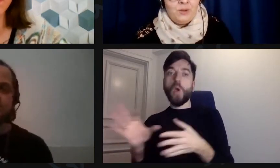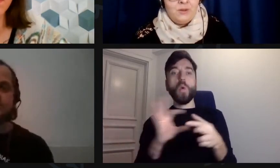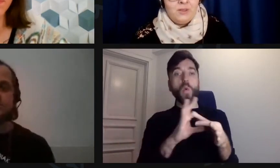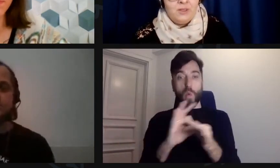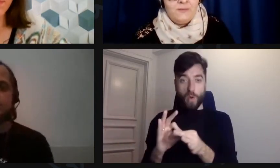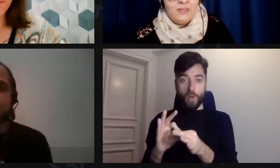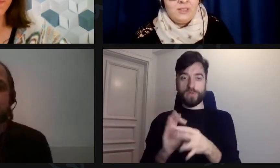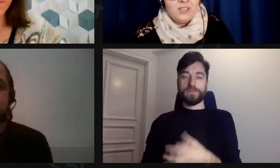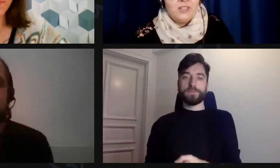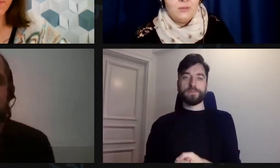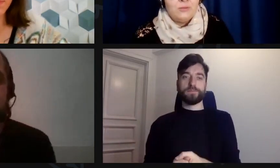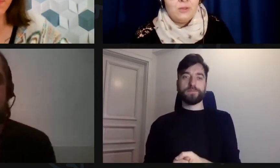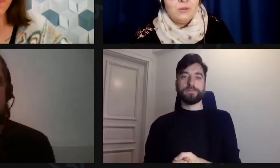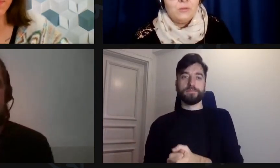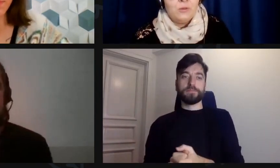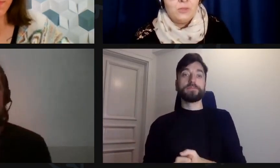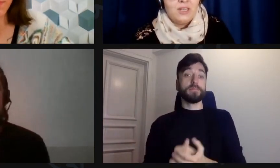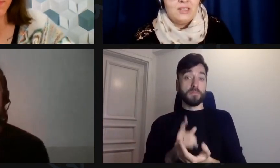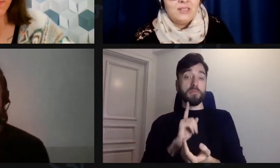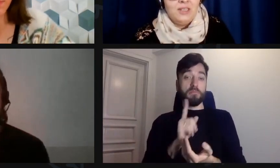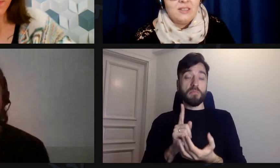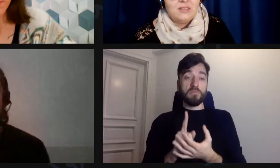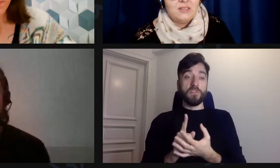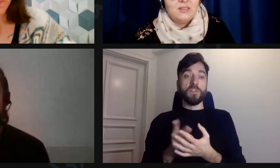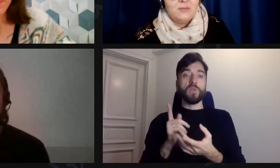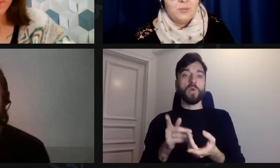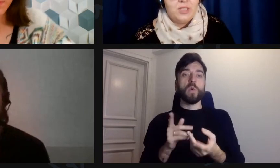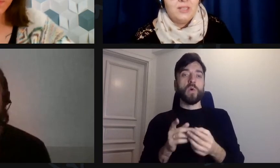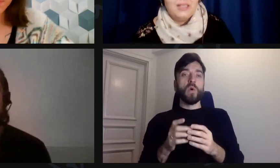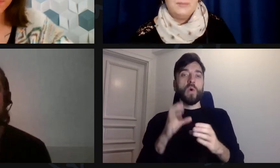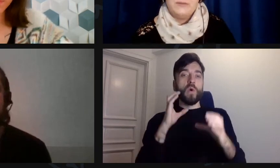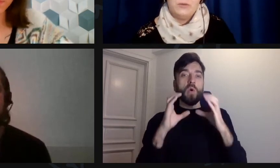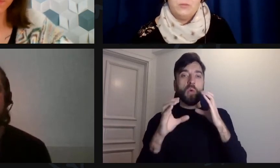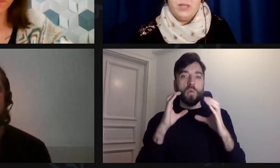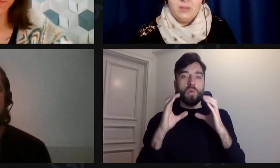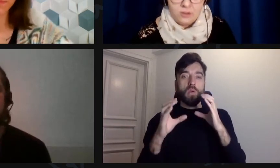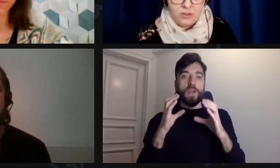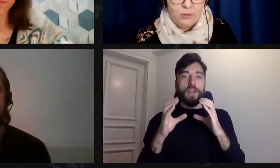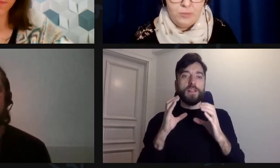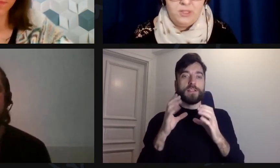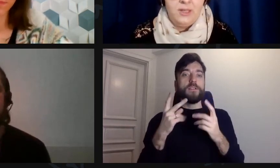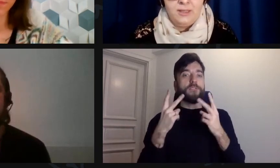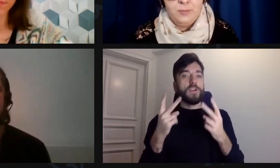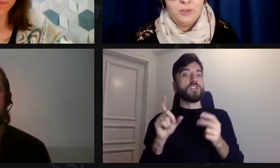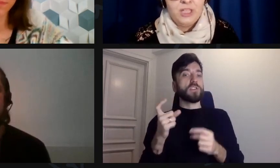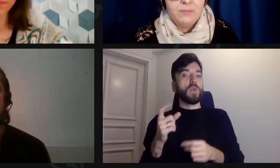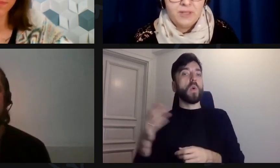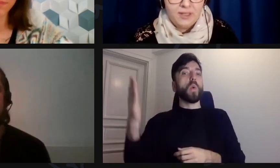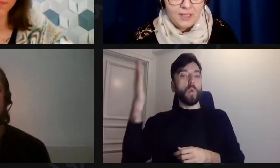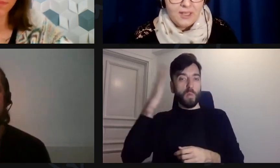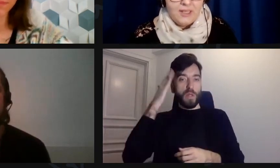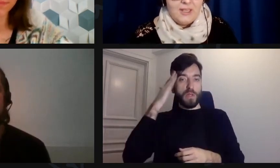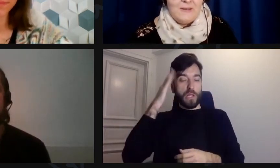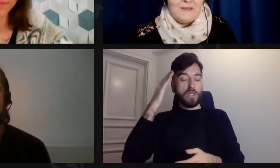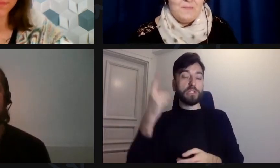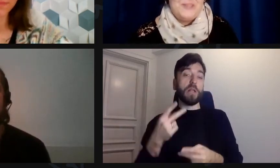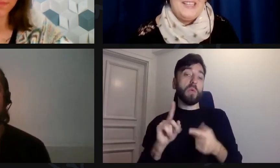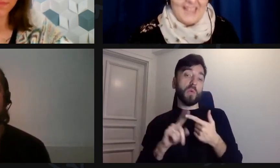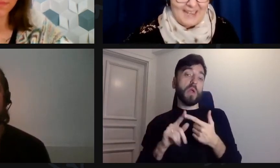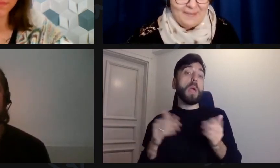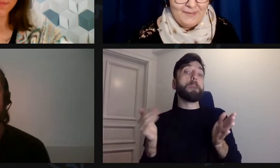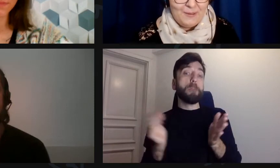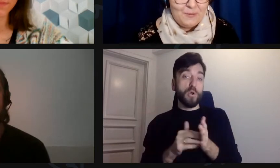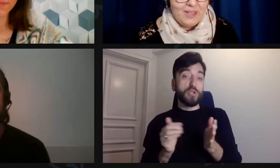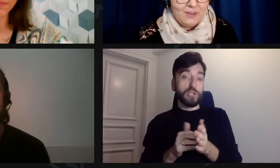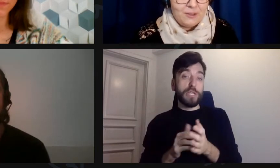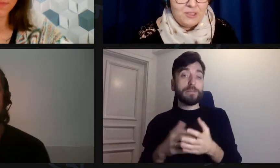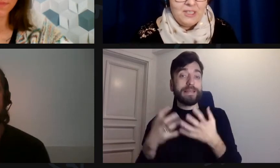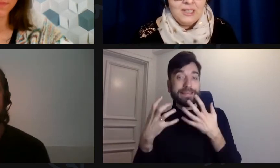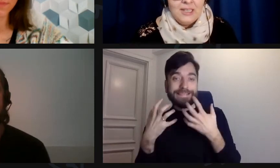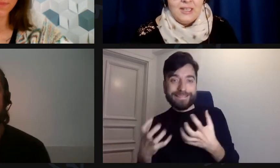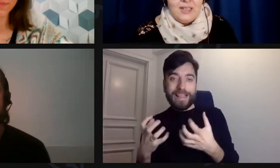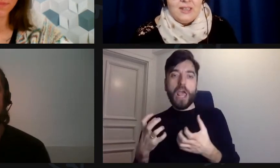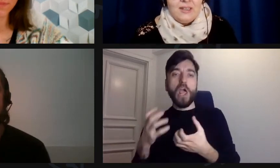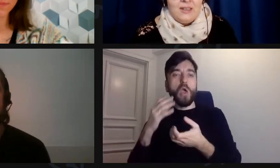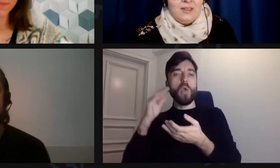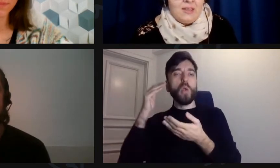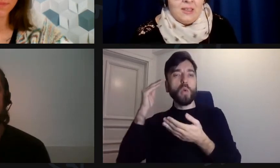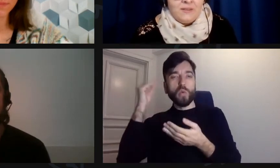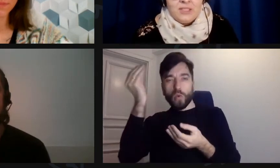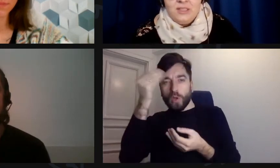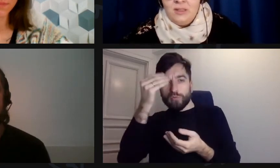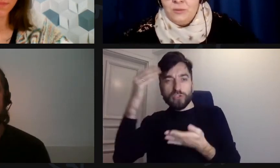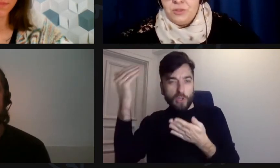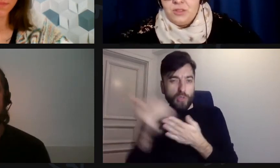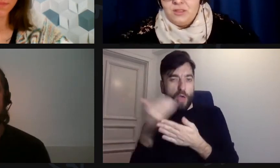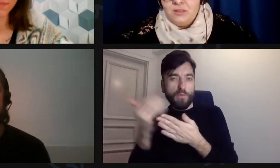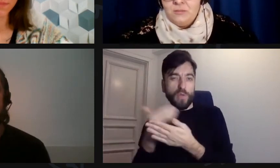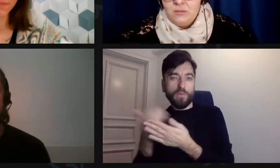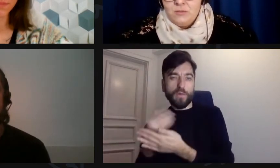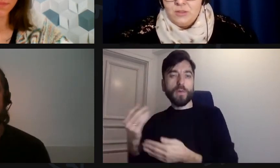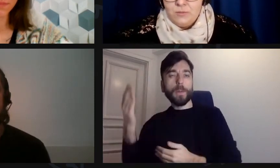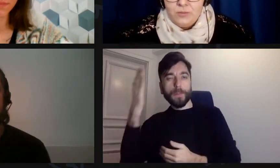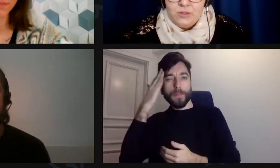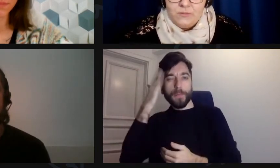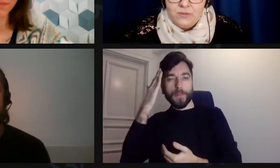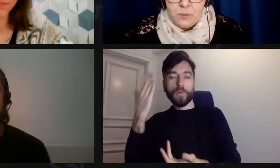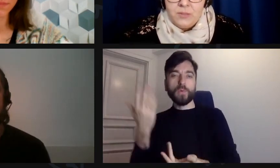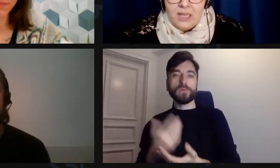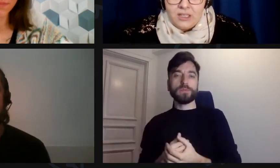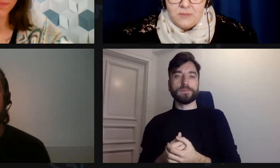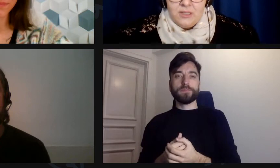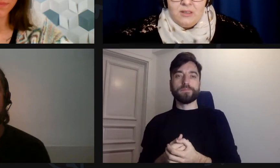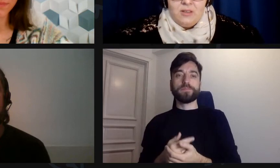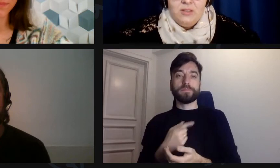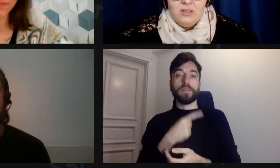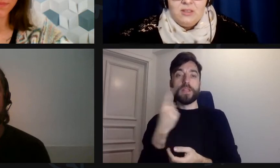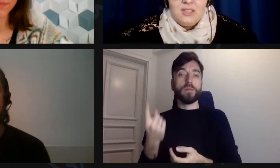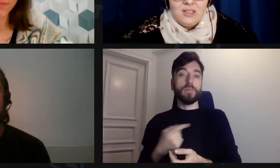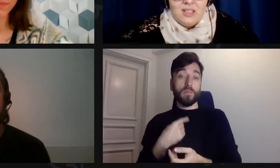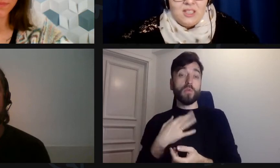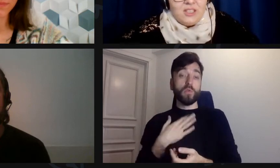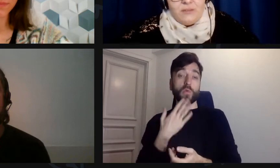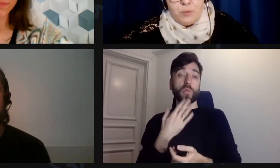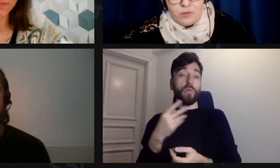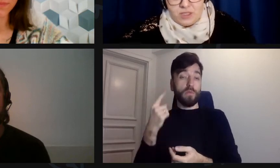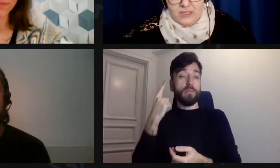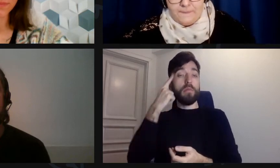Jest to posiadanie pewnych umiejętności, czy potrzeba posiadania pewnych umiejętności, jak już wspominaliśmy